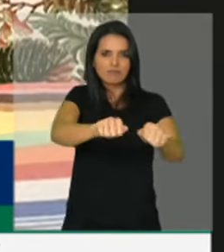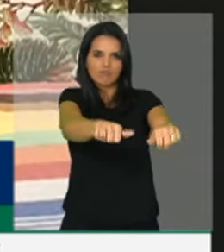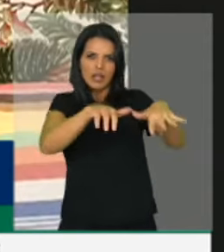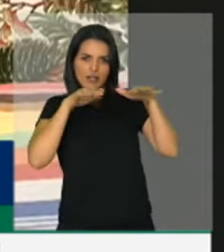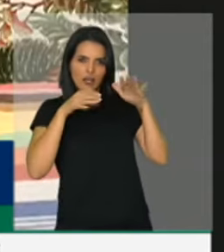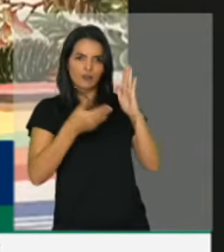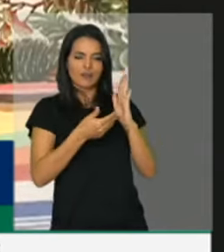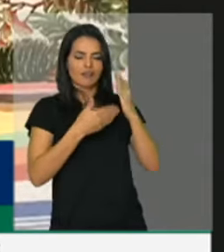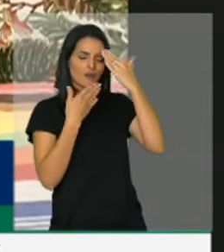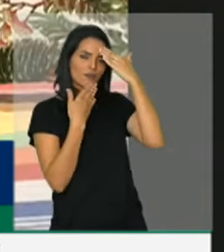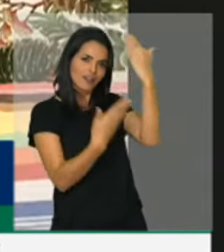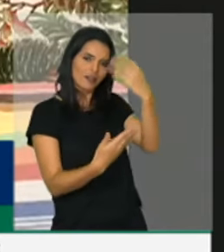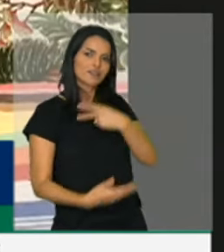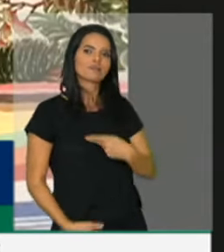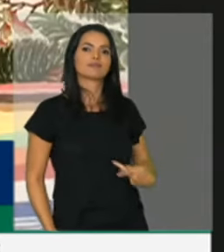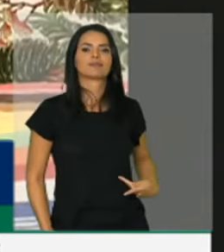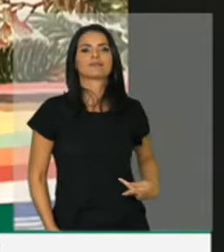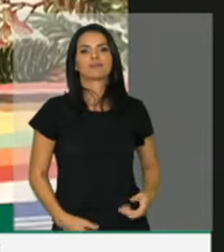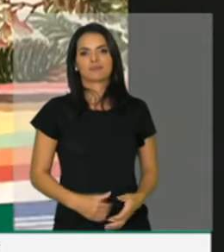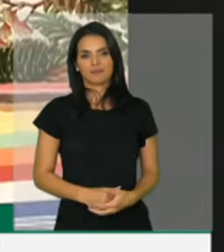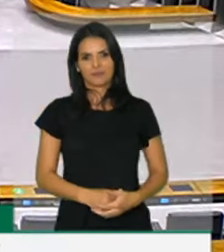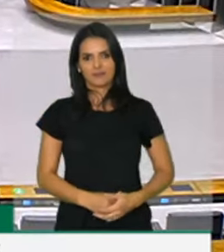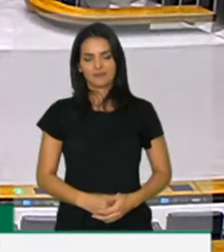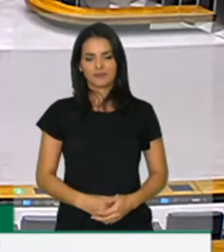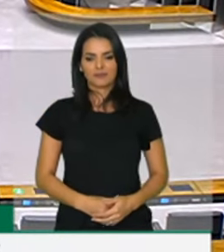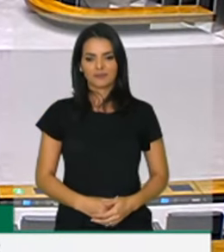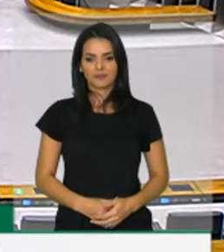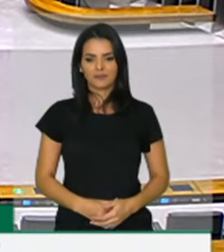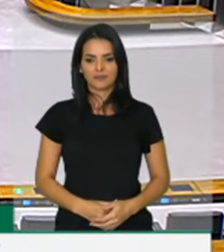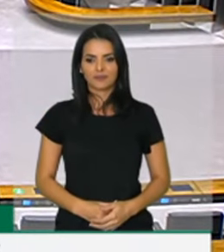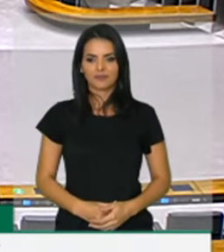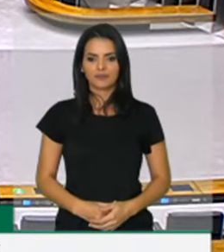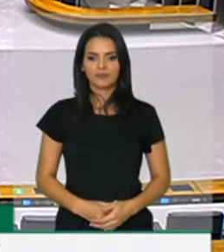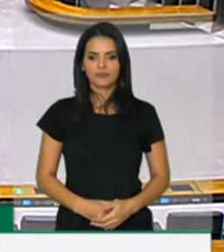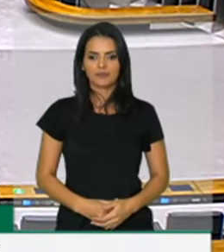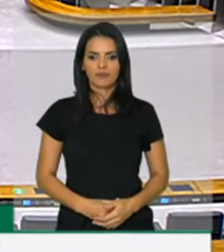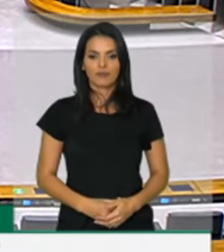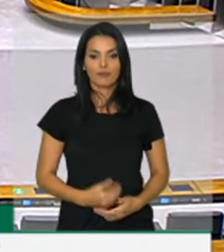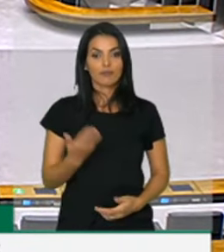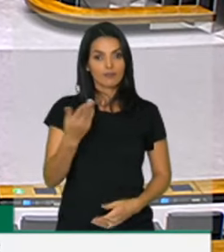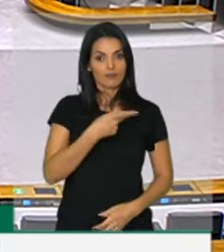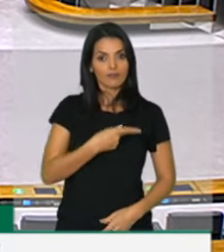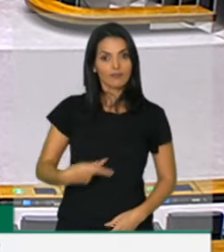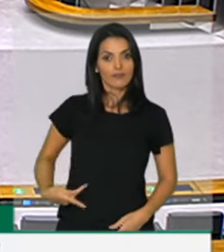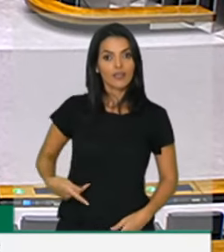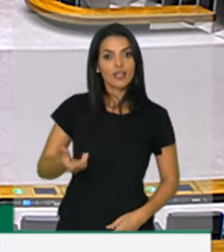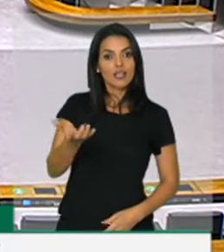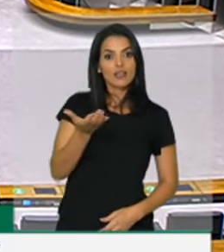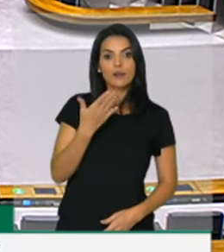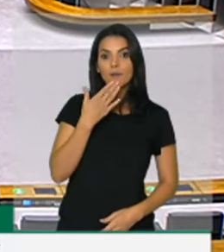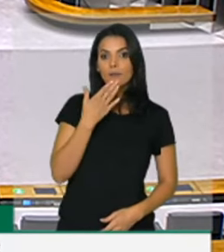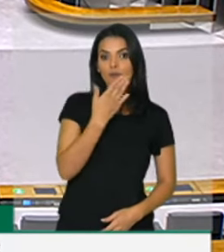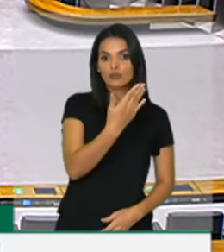MUITO OBRIGADA PRESIDENTE. -- [DEPUTADA]: PRESIDENTE QUERIA PEDIR... -- [PRESIDENTE]: TEMPO DE LÍDER AO DEPUTADO ISRAEL